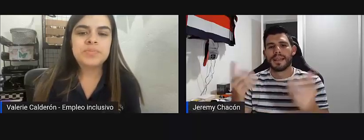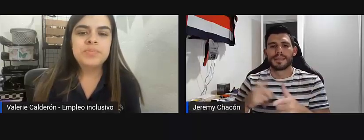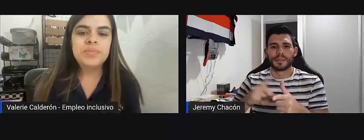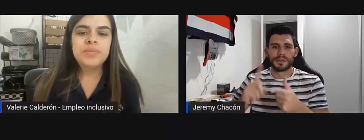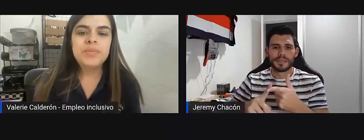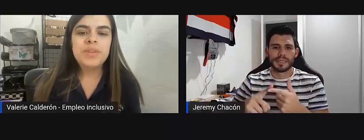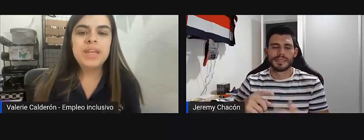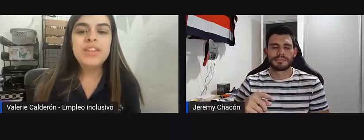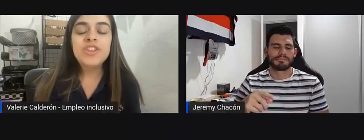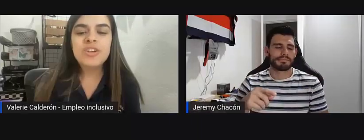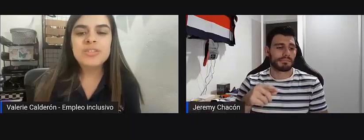entonces